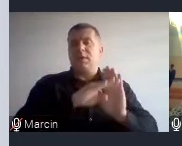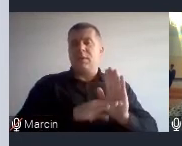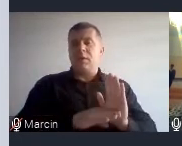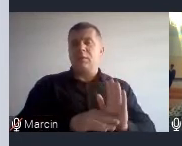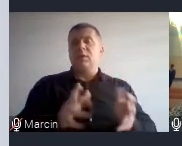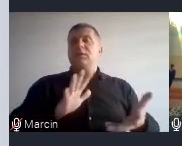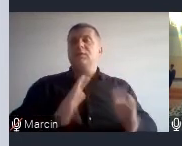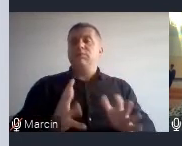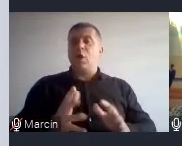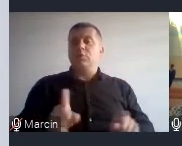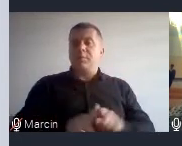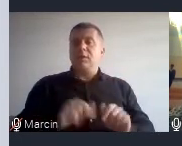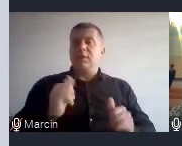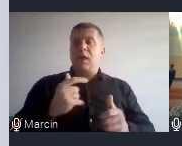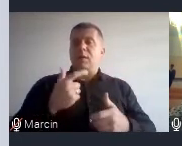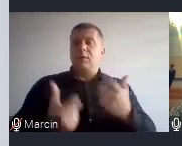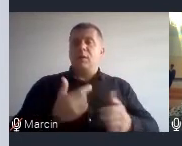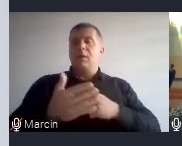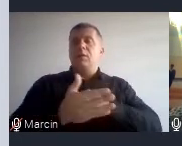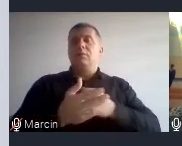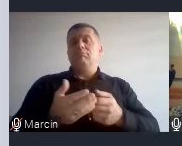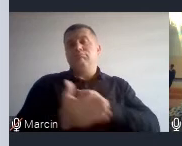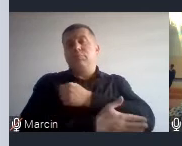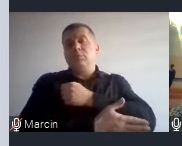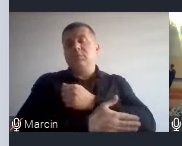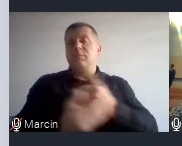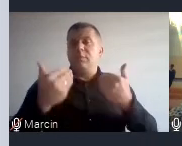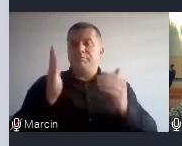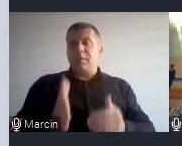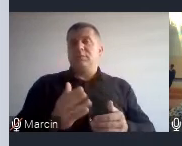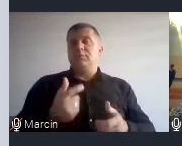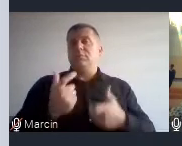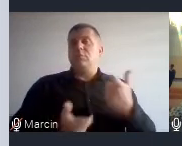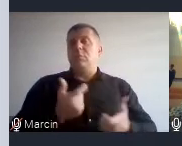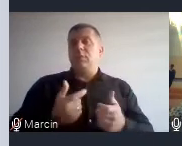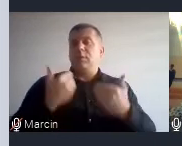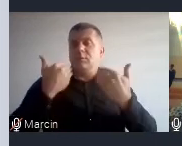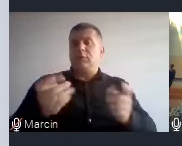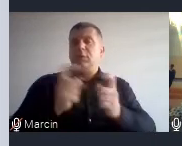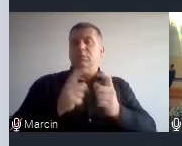sposobie ich przyznawania i podstawie na której będziecie przyznawać punkty.